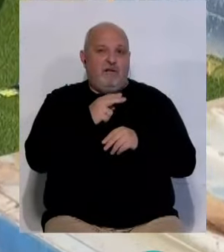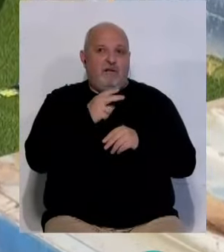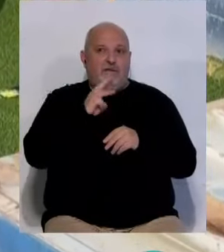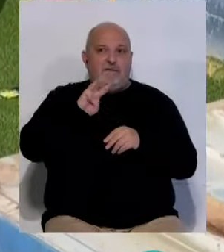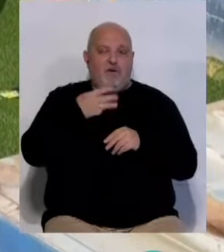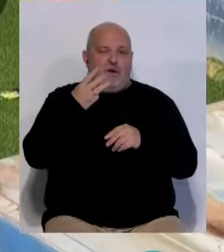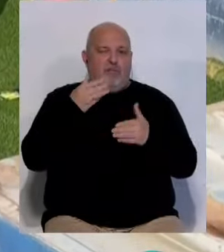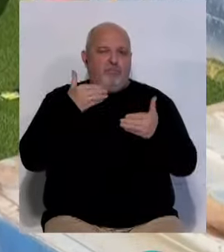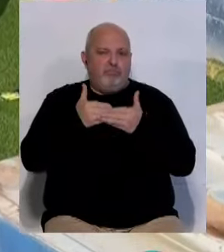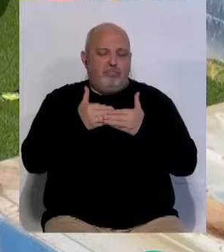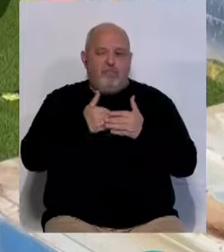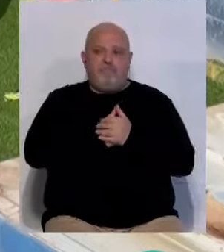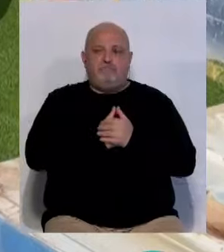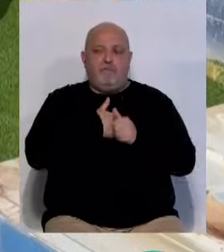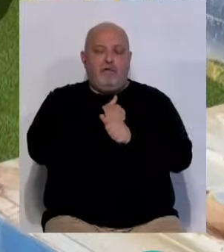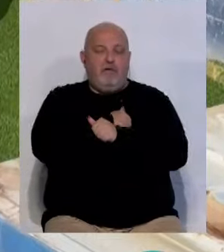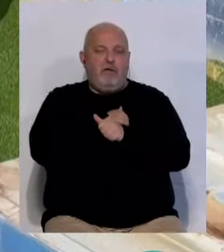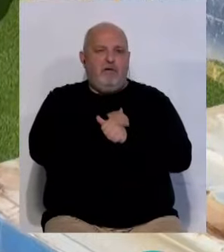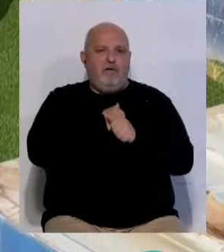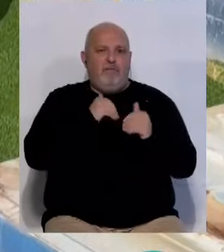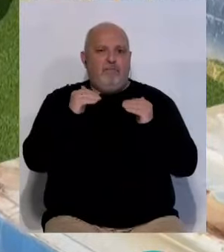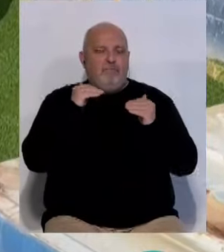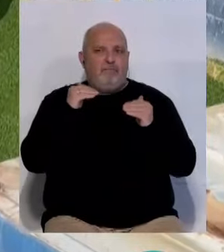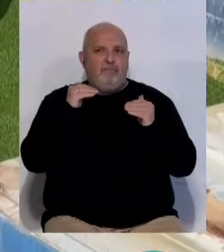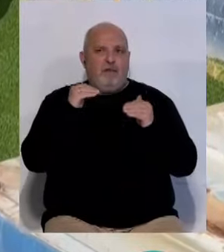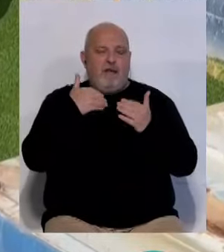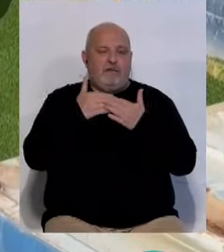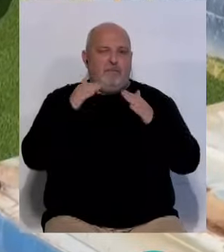cierre del mercado yo yo esperaba que durante el transcurso de la noche hasta las 12 una vez que